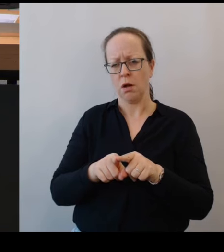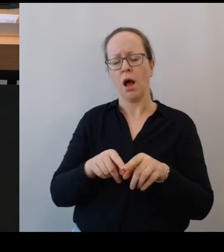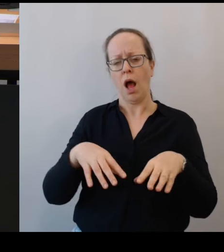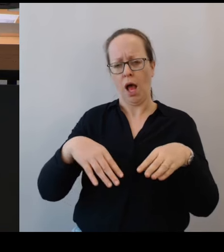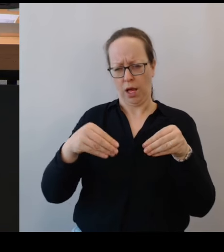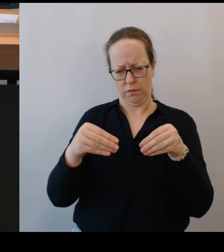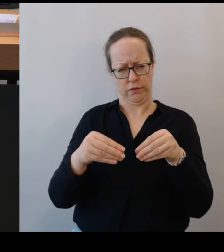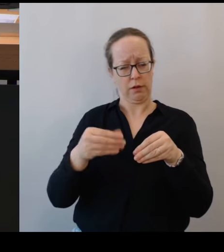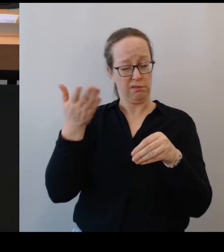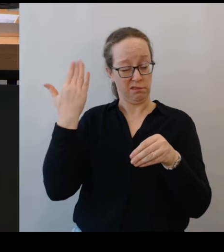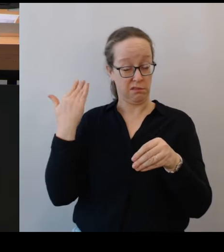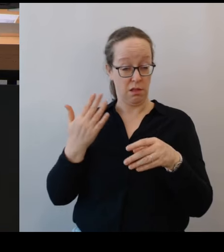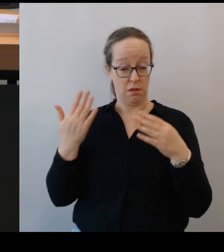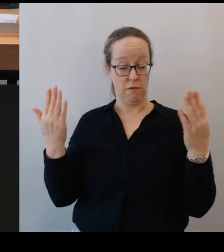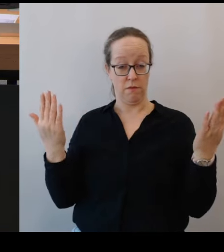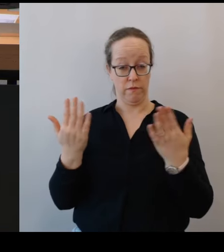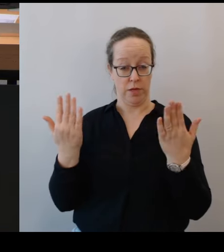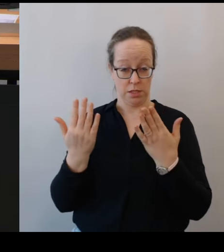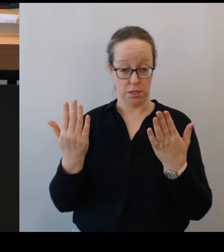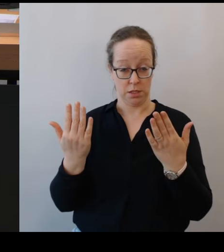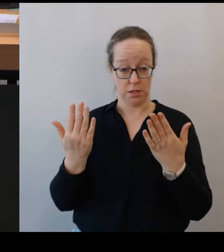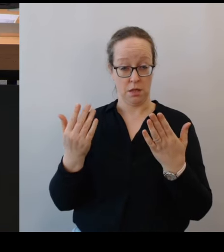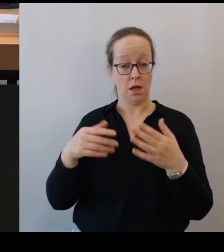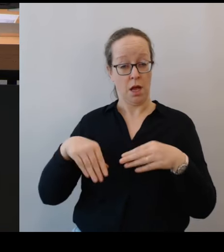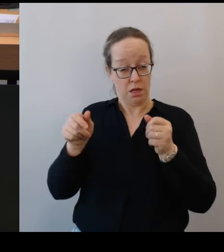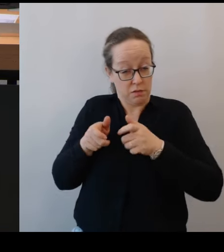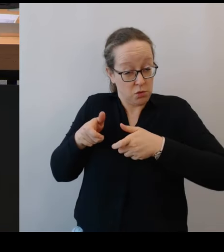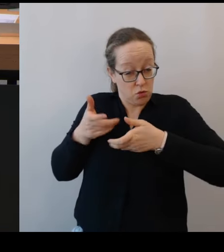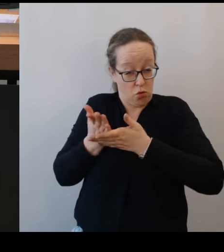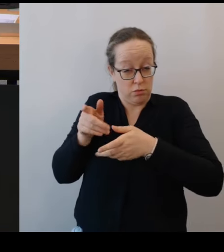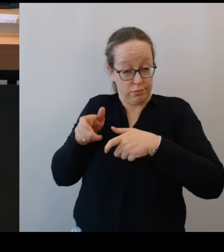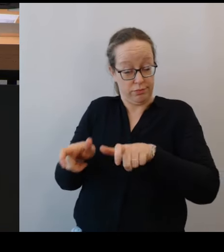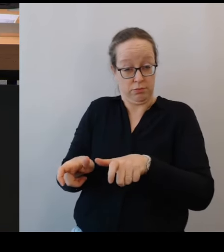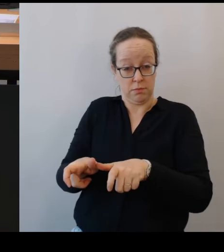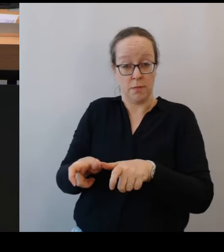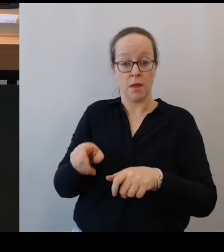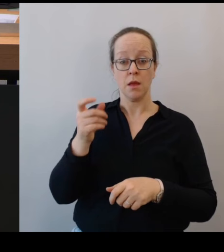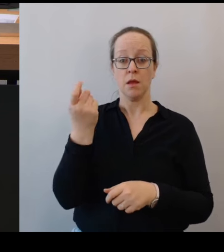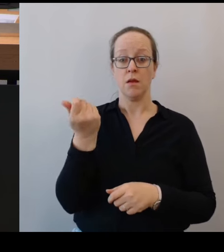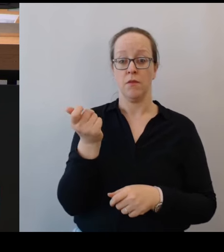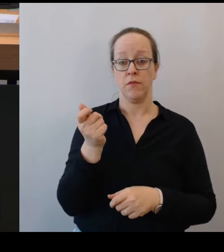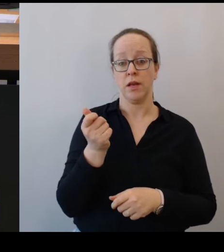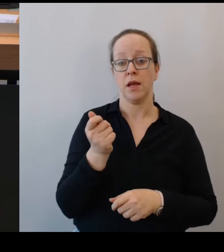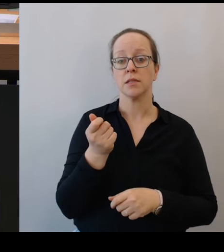der ehemalige Berliner Finanzsenator Thilo Sarrazin durch die Talkshows tingelte und Rassismus mit seinem